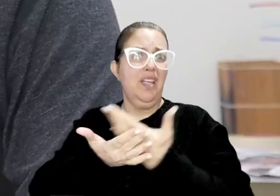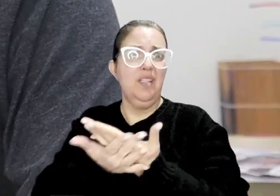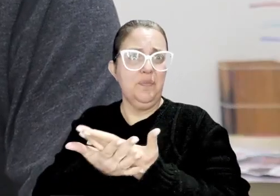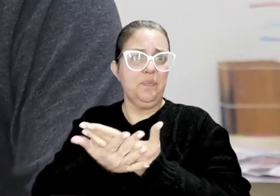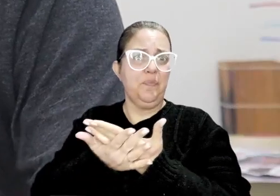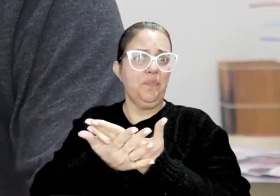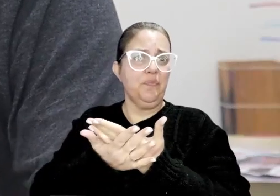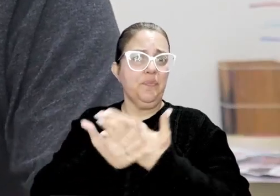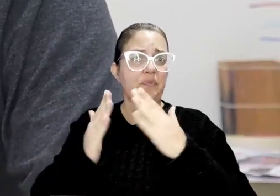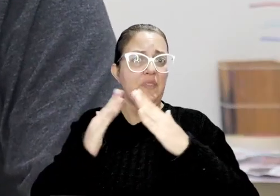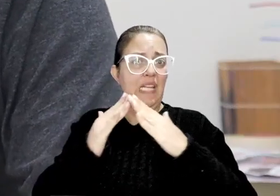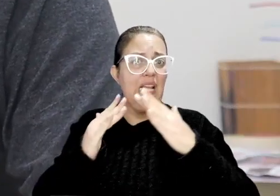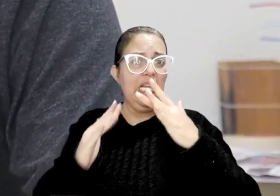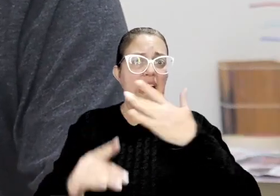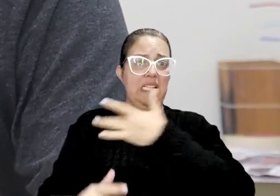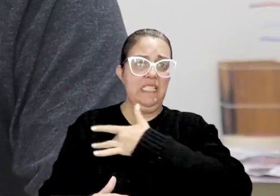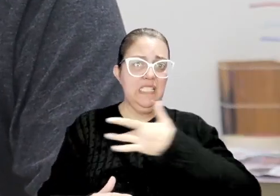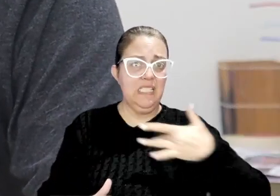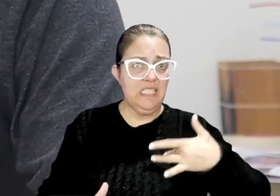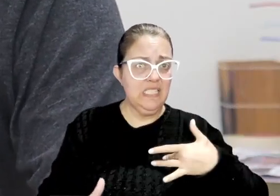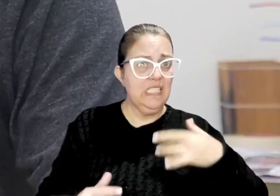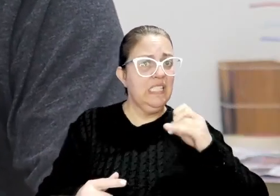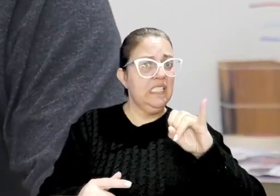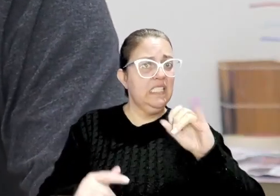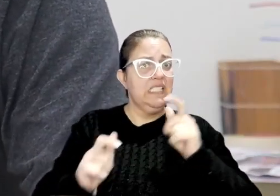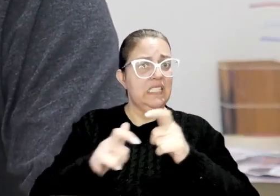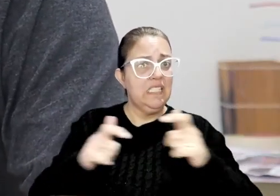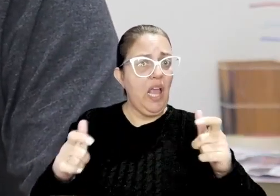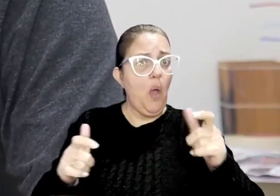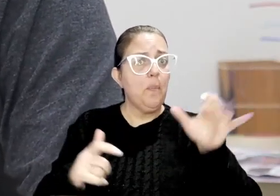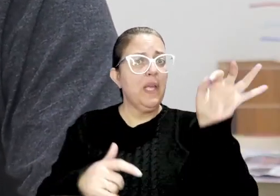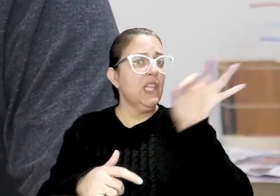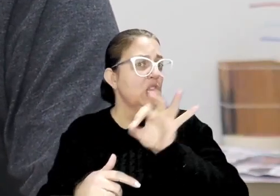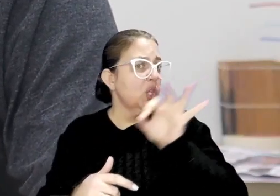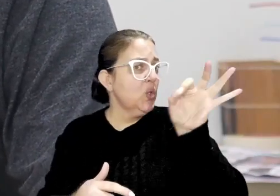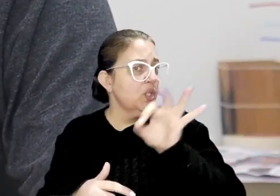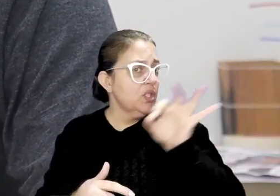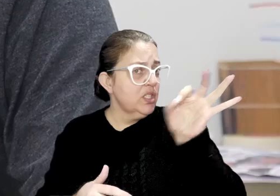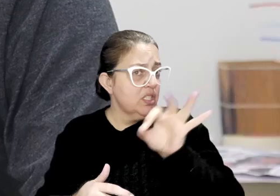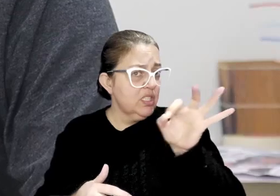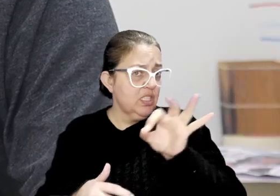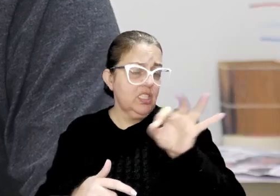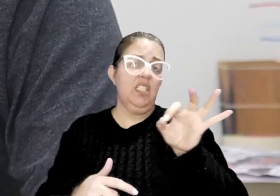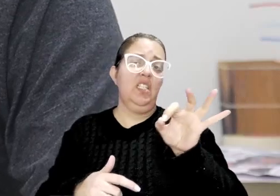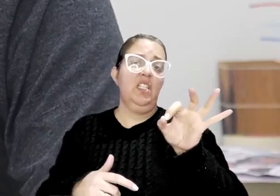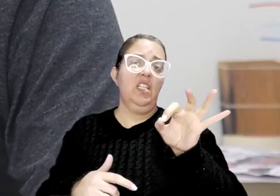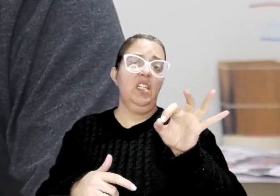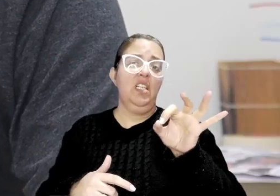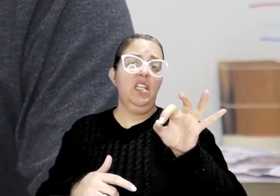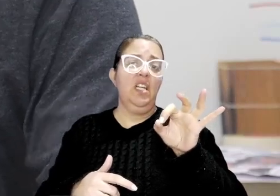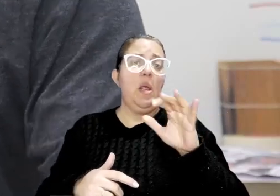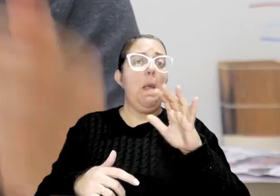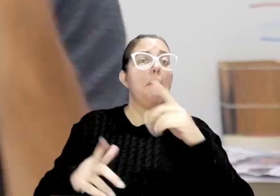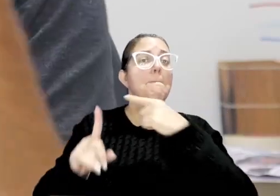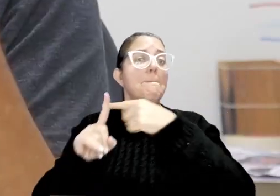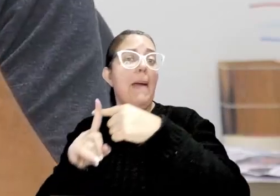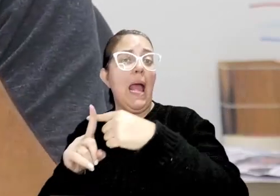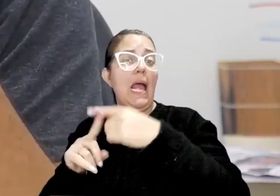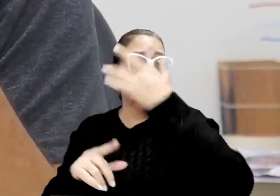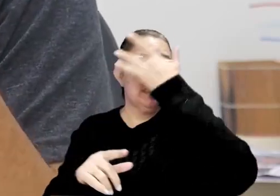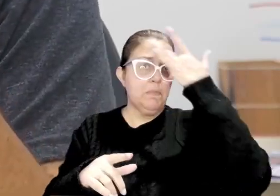do datasus com mais ou menos gente frequentando o posto mas não avaliando realmente outras questões